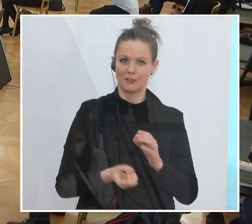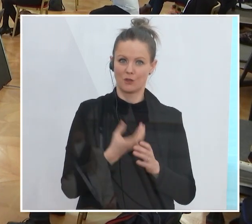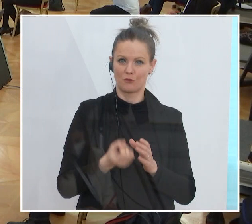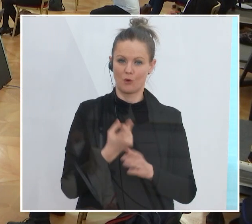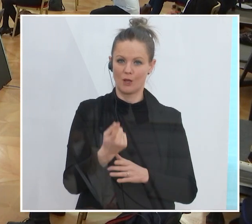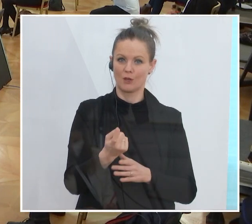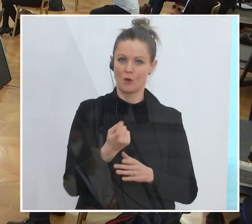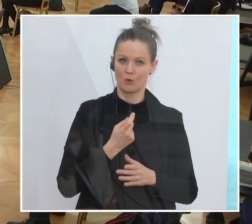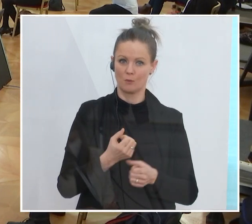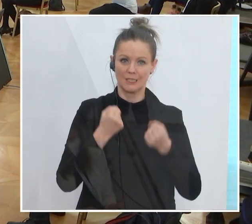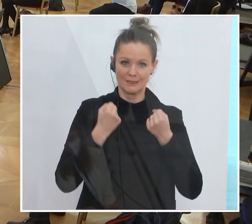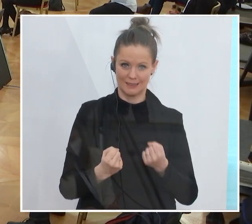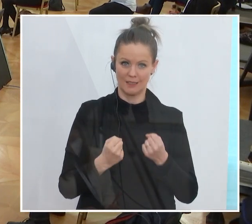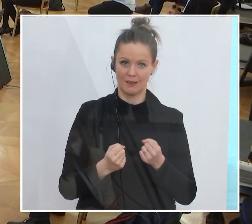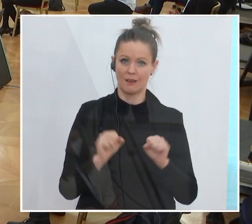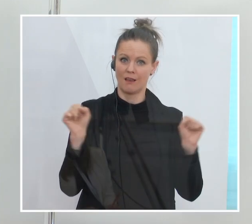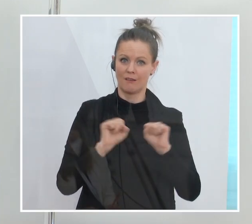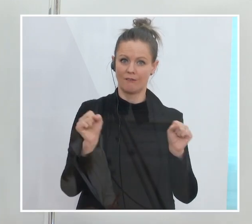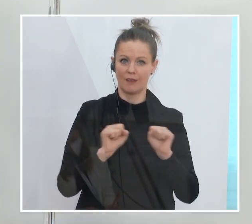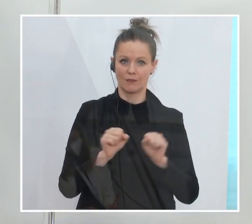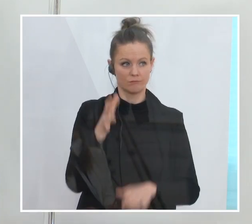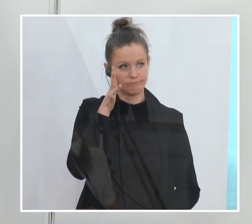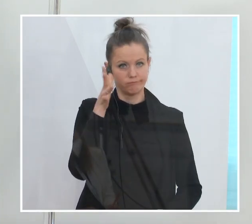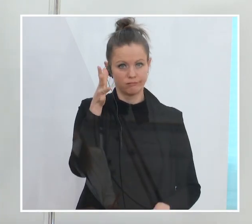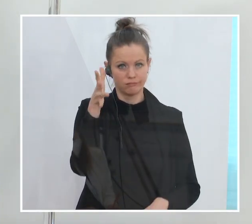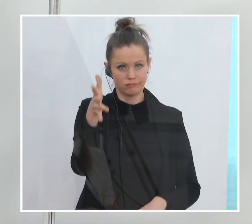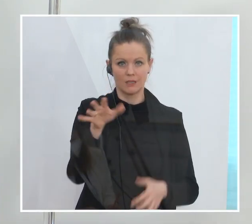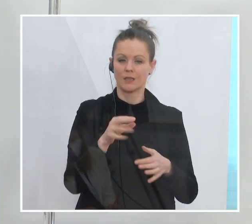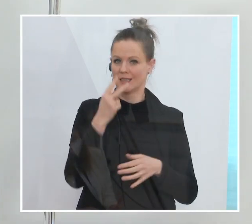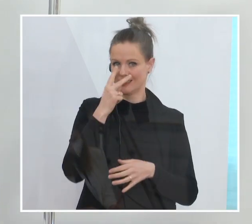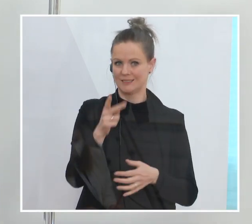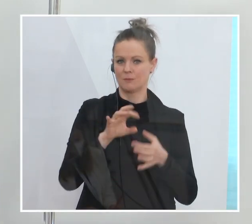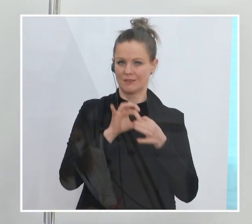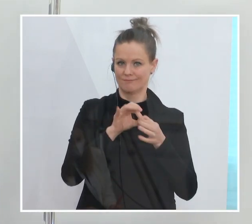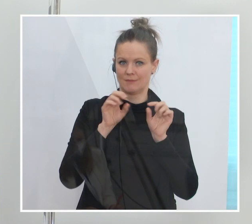schon zu lange, und das kann man sicherlich auch auf die Auswirkungen dieser Pandemie ummünzen.